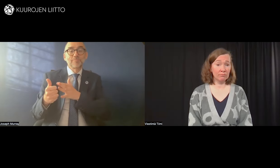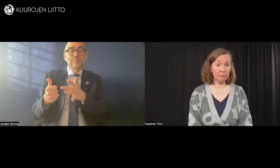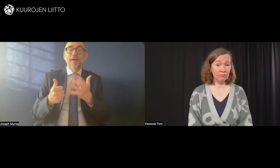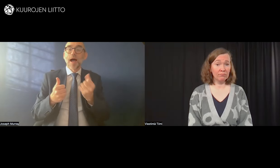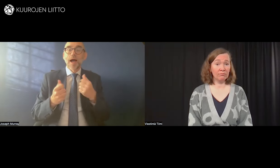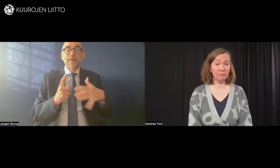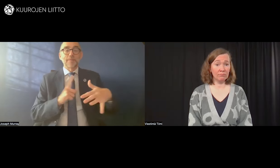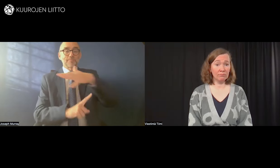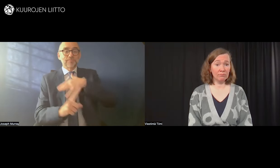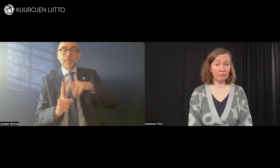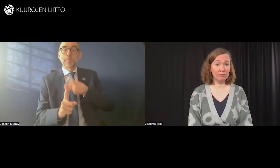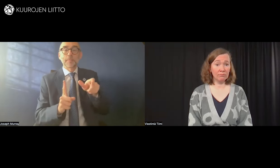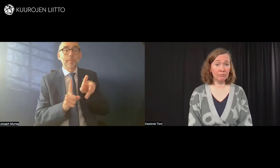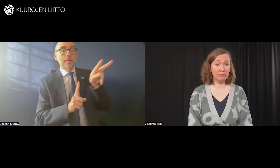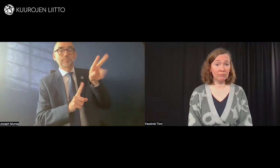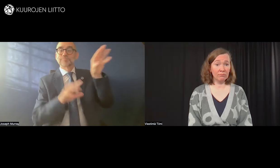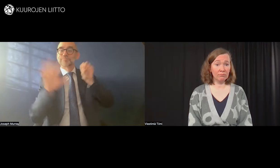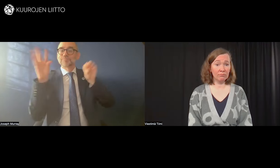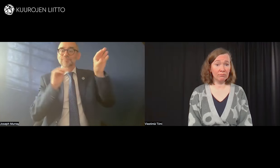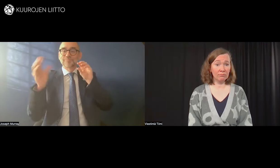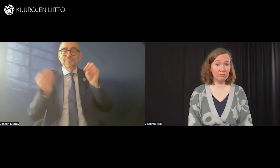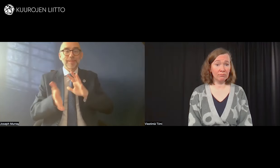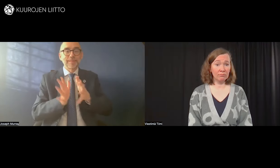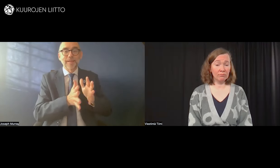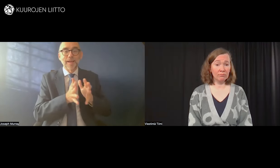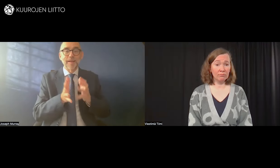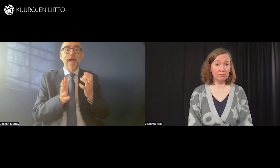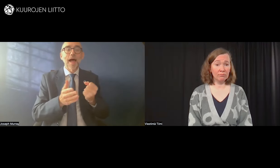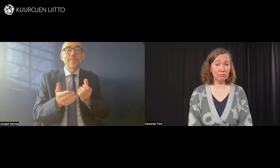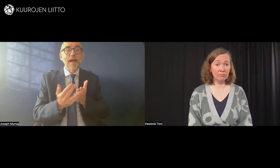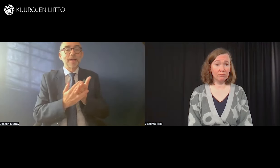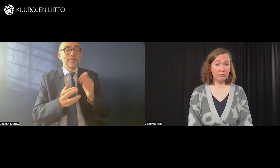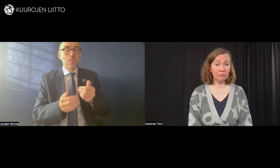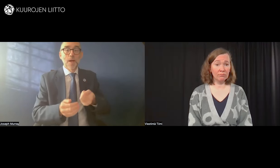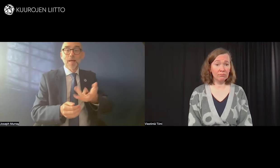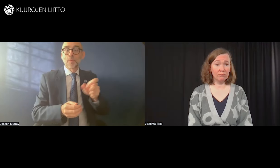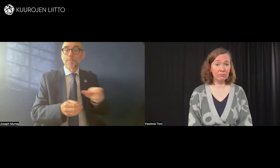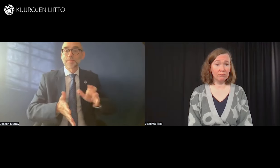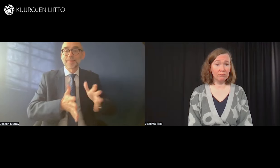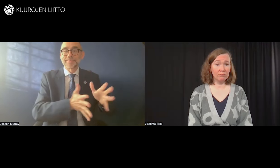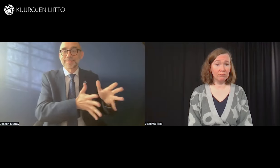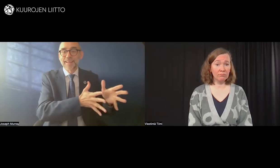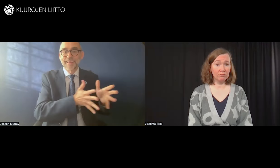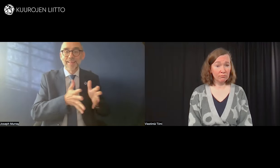Myös oikeus viittomakielisiin roolimalleihin, oikeus viittomakieliseen yhteisöön,